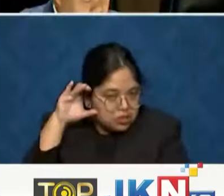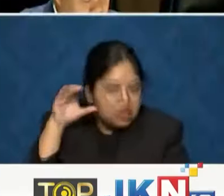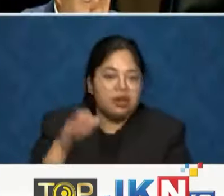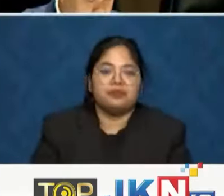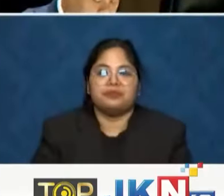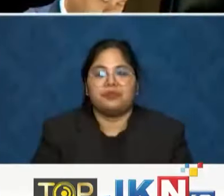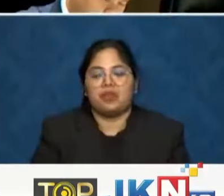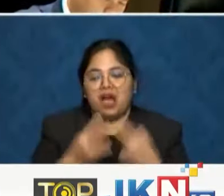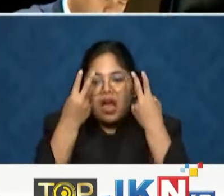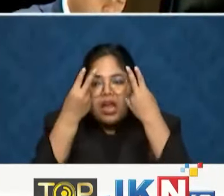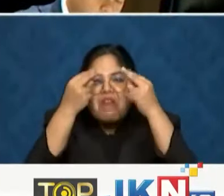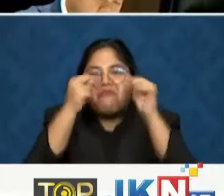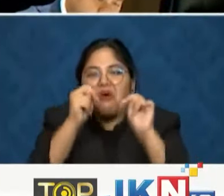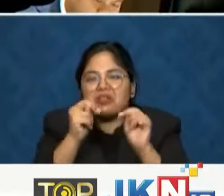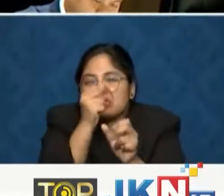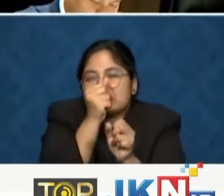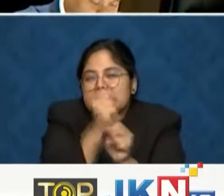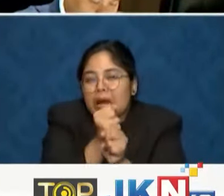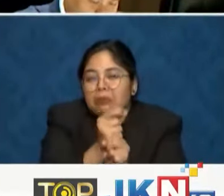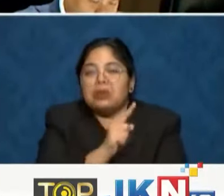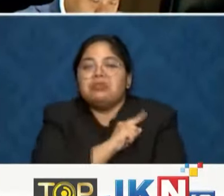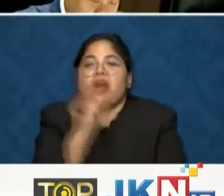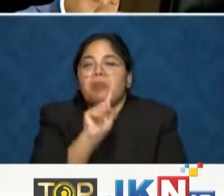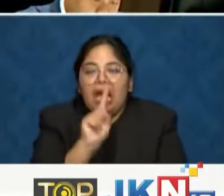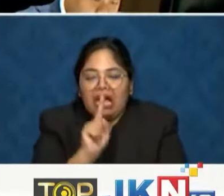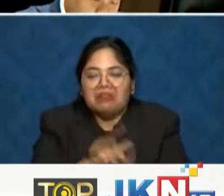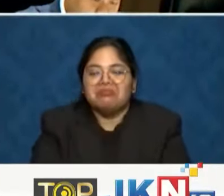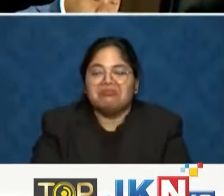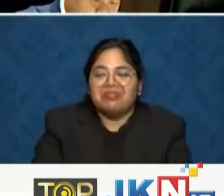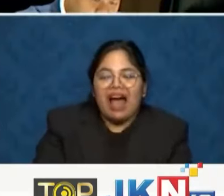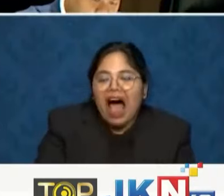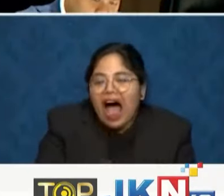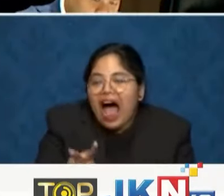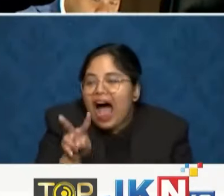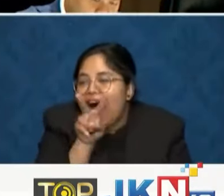เคยเป็นอดีตหัวหน้าพรรคการเมืองจะพูดถึง บุคคลภายนอกนี่คือสิ่งที่ไม่เคารพการข้อ